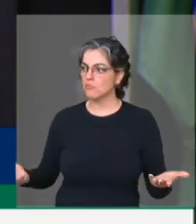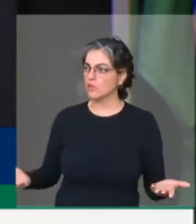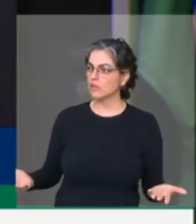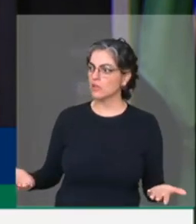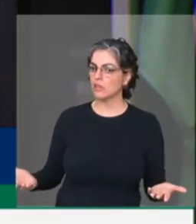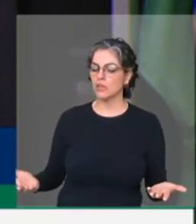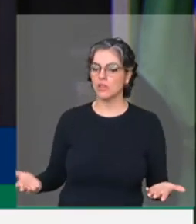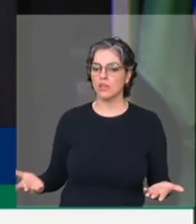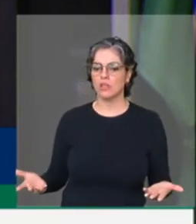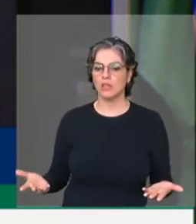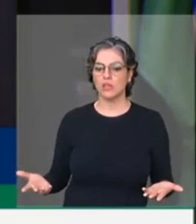MÁQUINAS E EQUIPAMENTOS. E TRANSFERIR EMPREGOS DO BRASIL